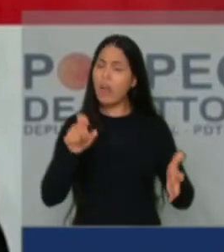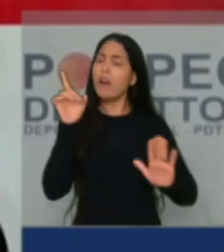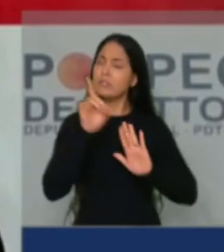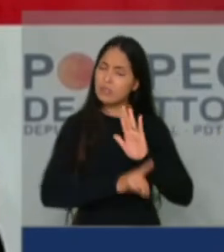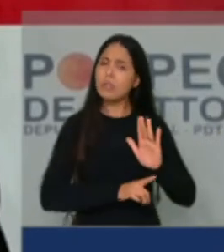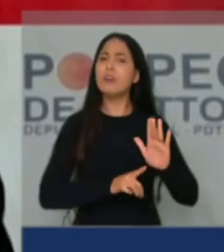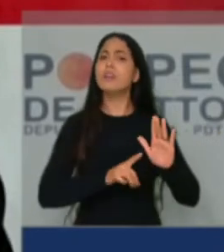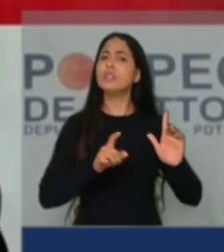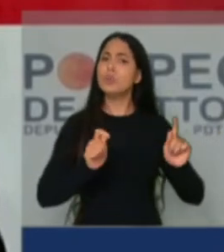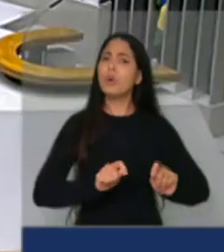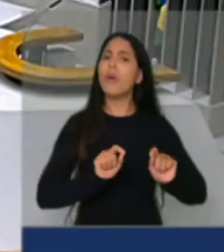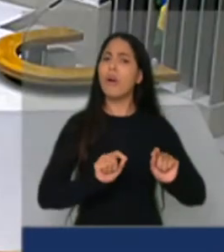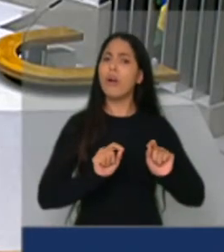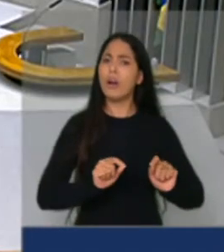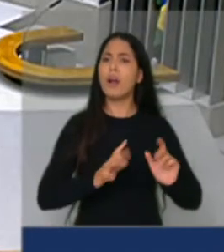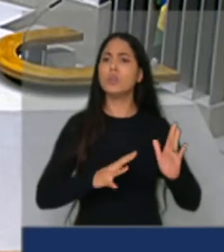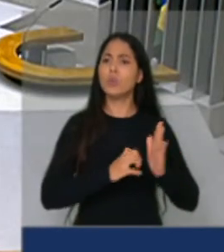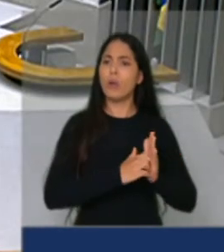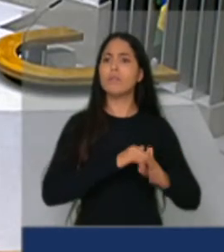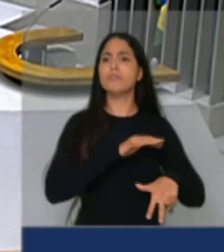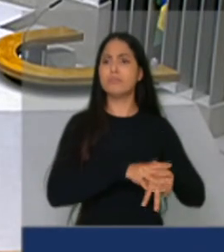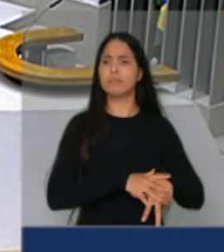TRABALHO, MUITO OBRIGADO, SENHOR PRESIDENTE. [PRESIDENTE]: OBRIGADO, DEPUTADO, CONVIDO